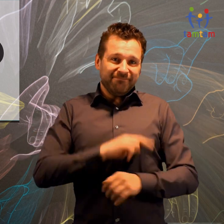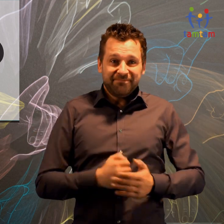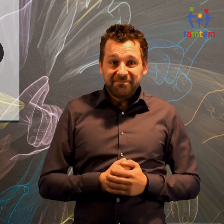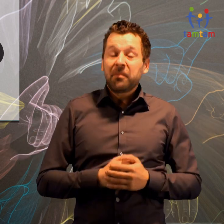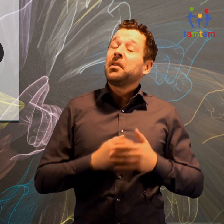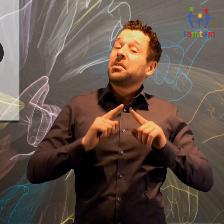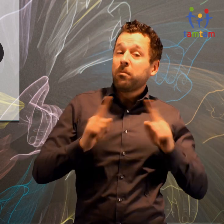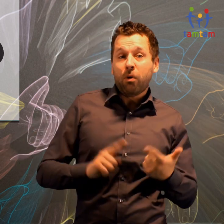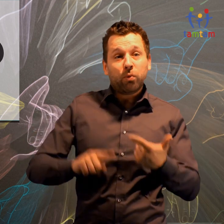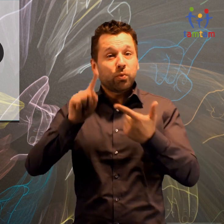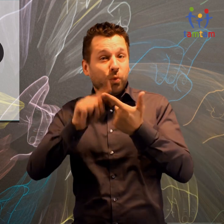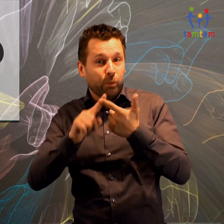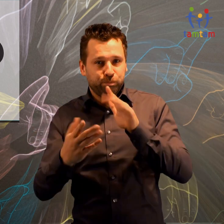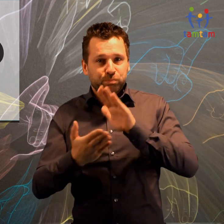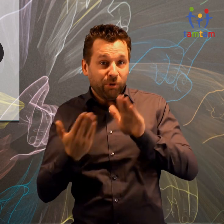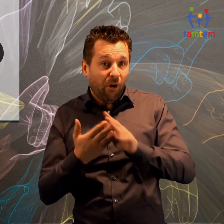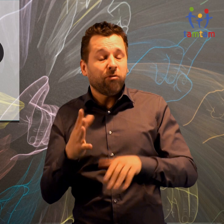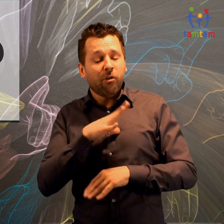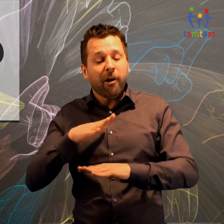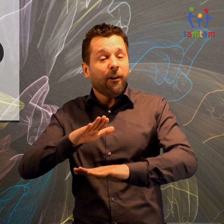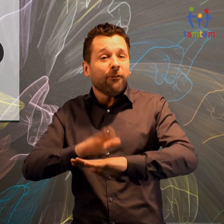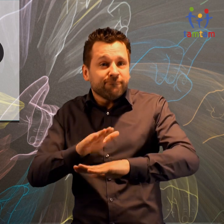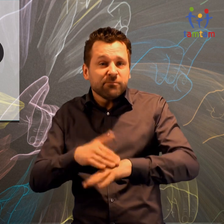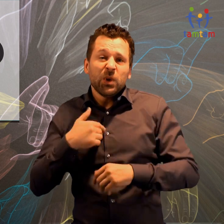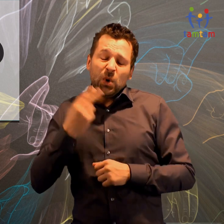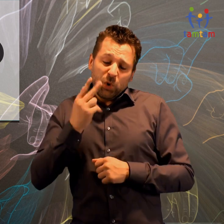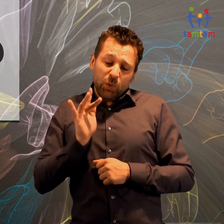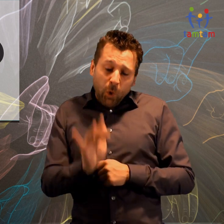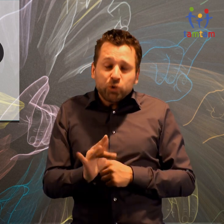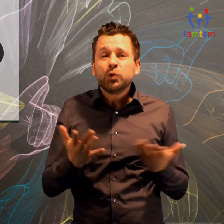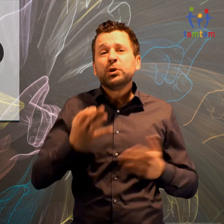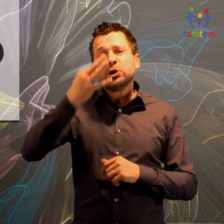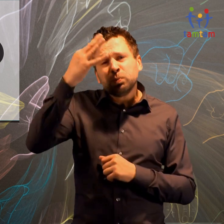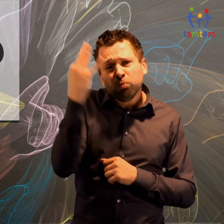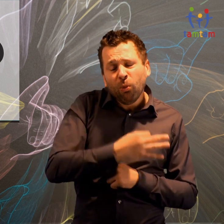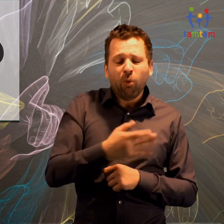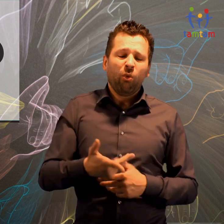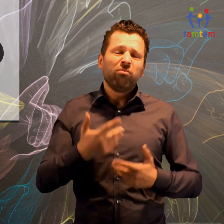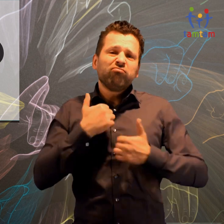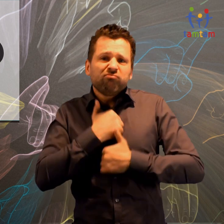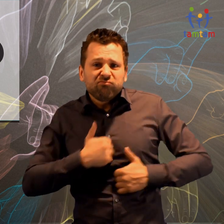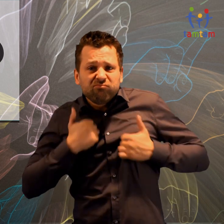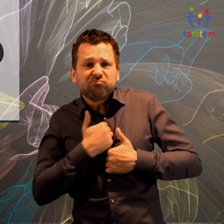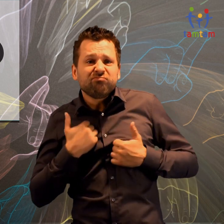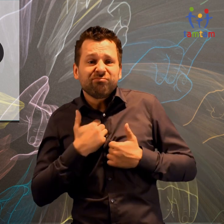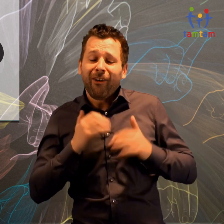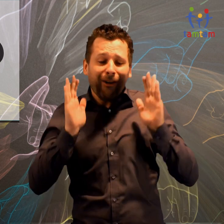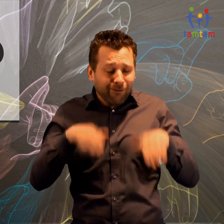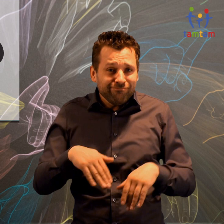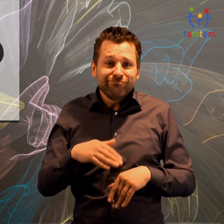Nebo: ,,Rozumím, že jsi smutný a že tě to trápí,